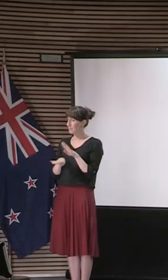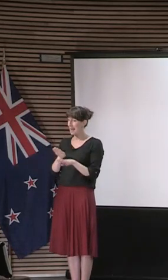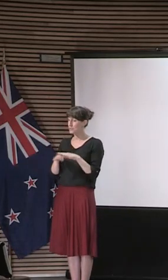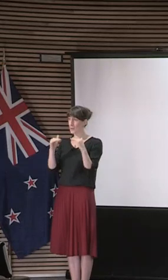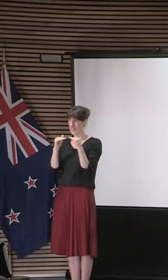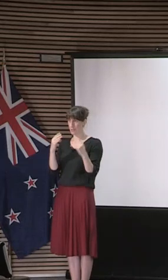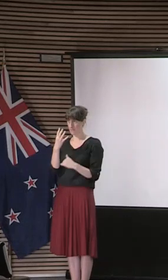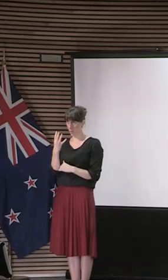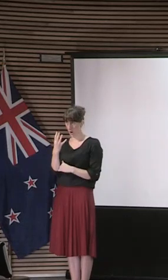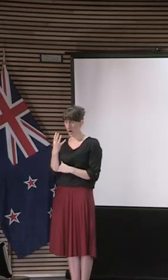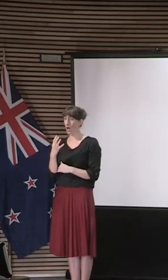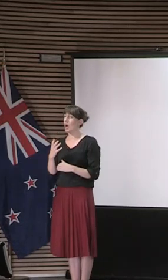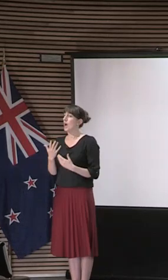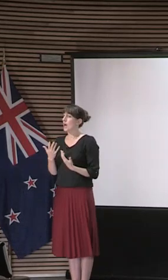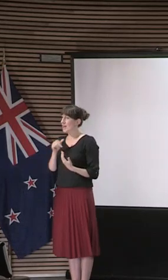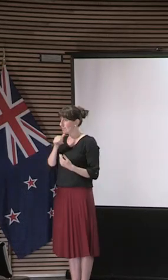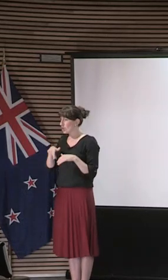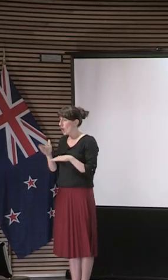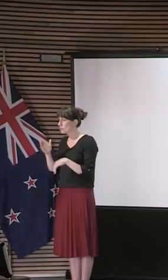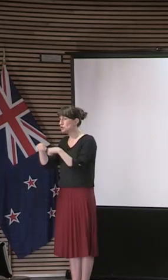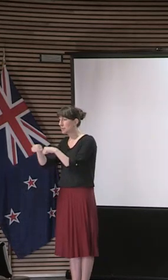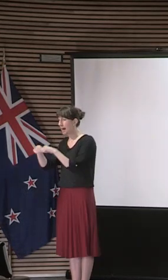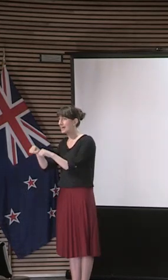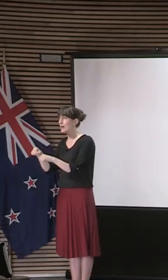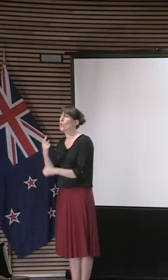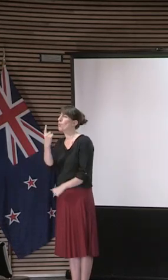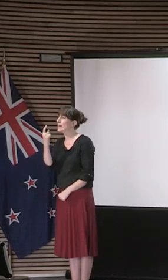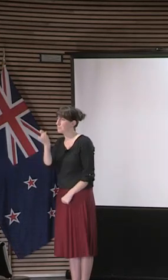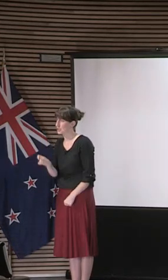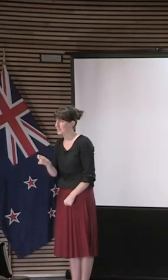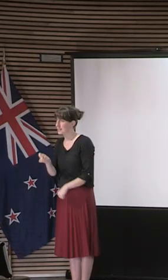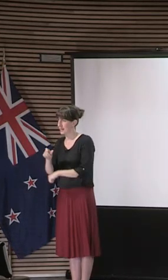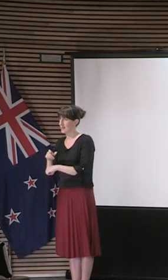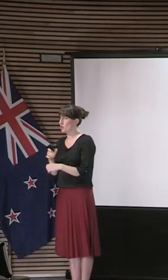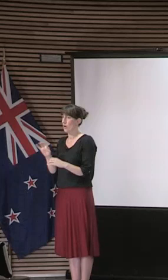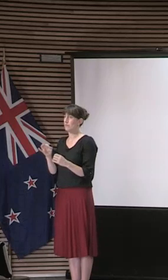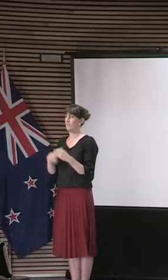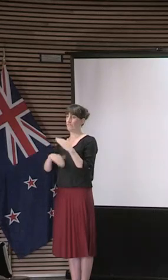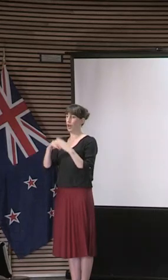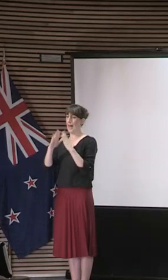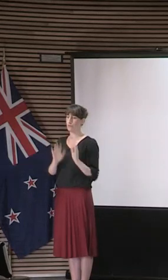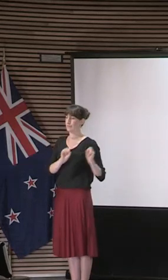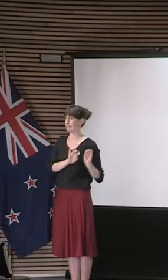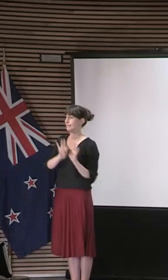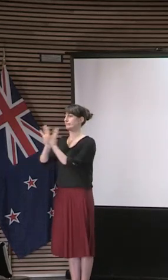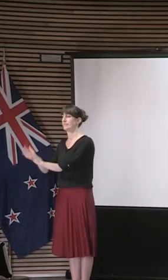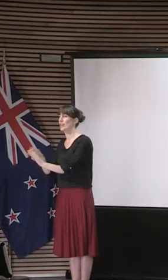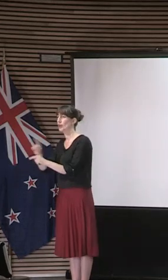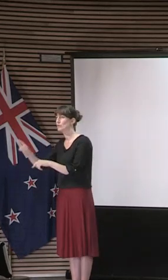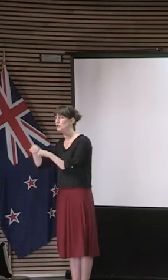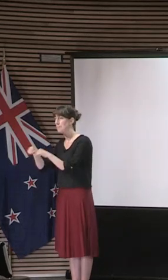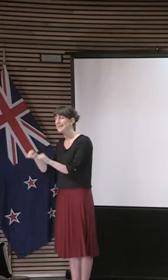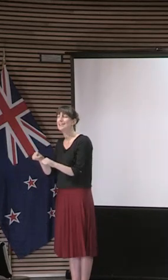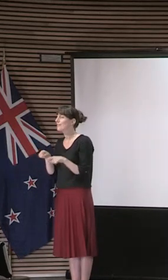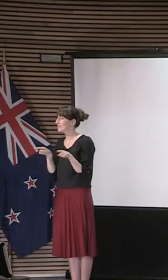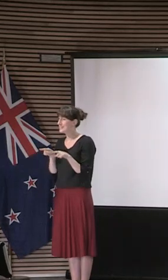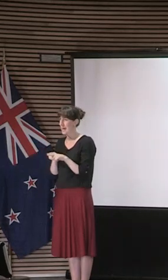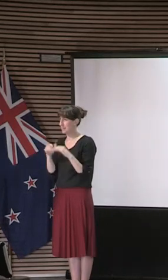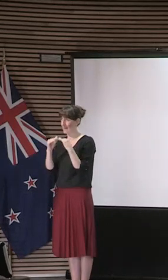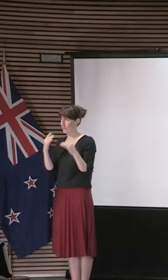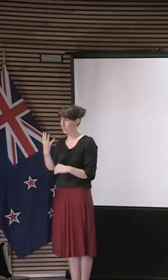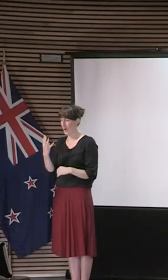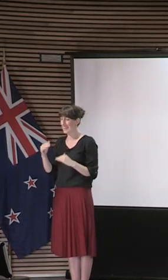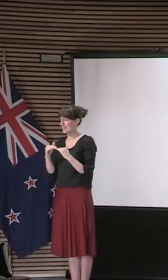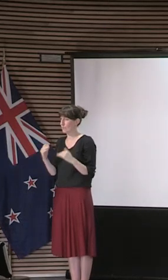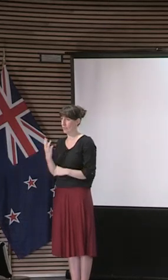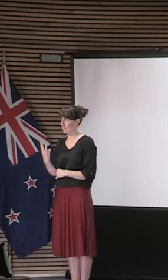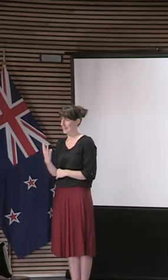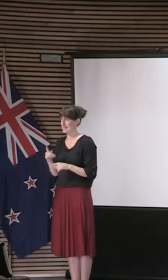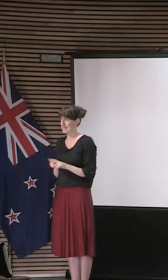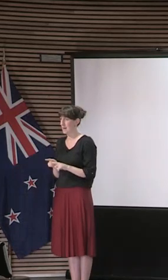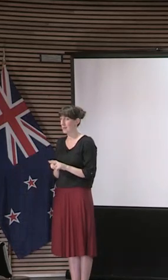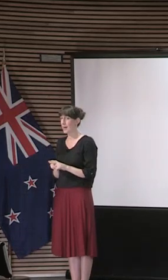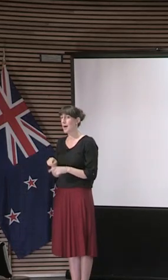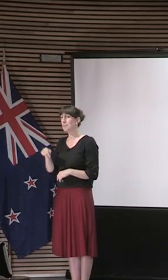Ka tangohia e au